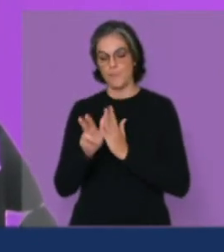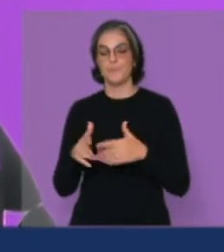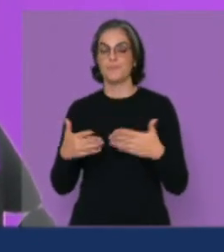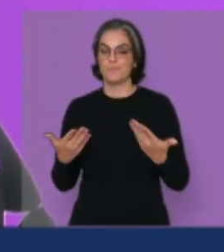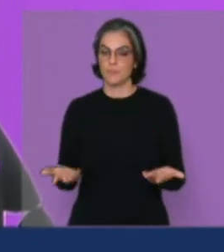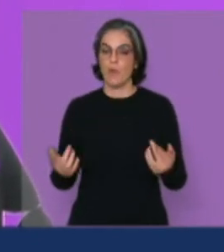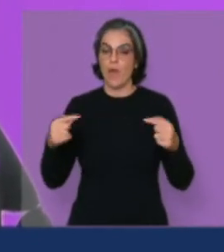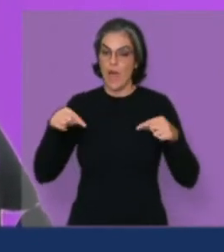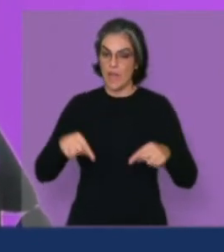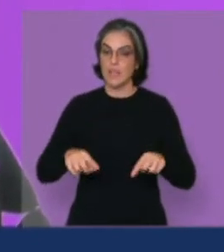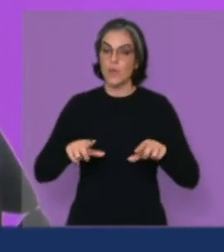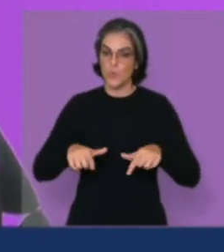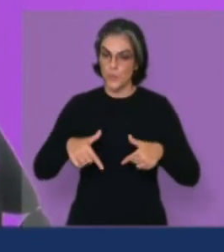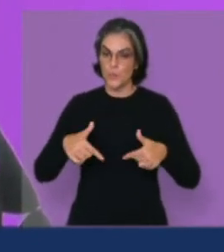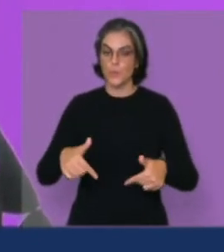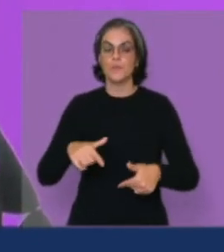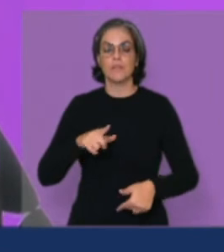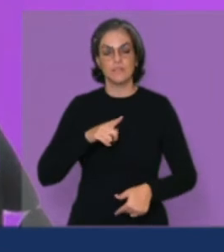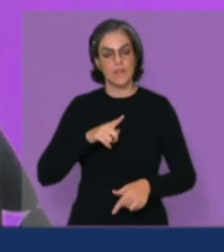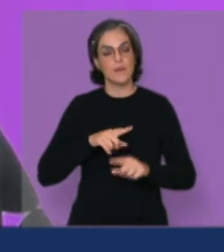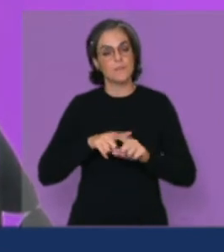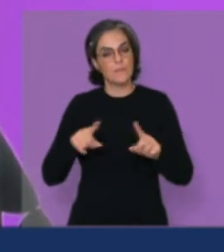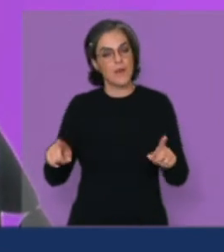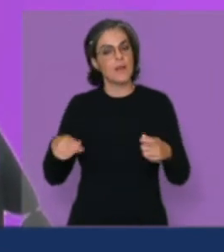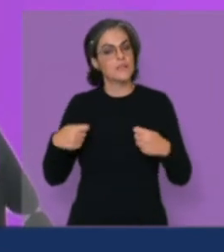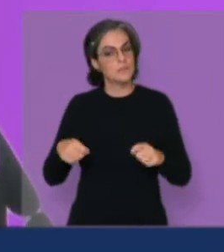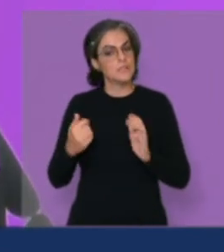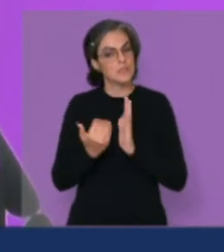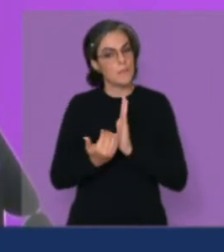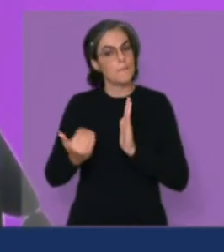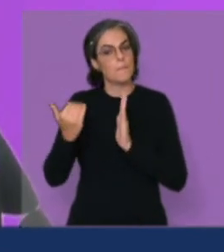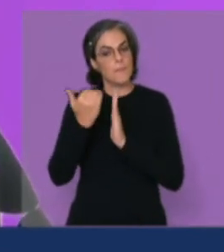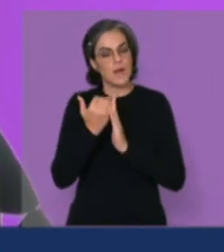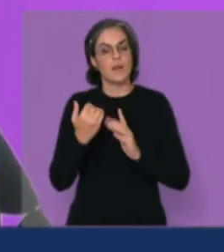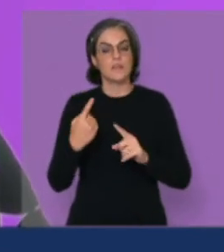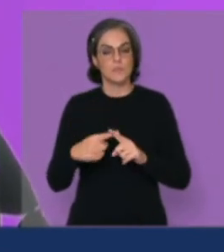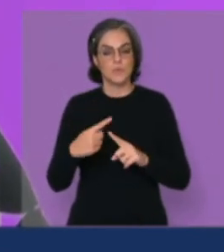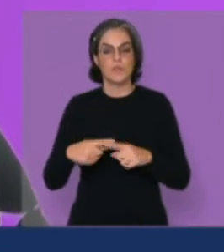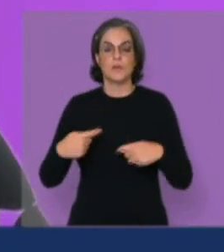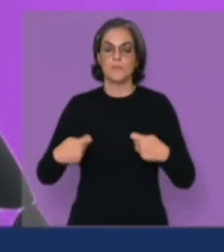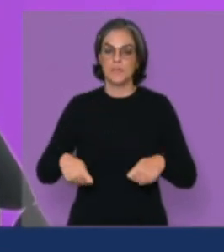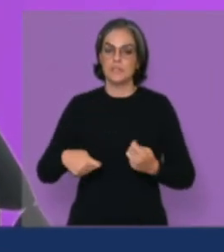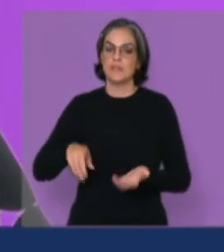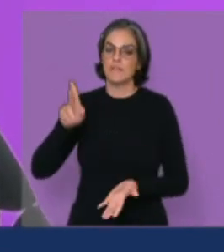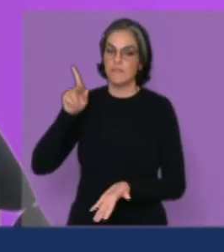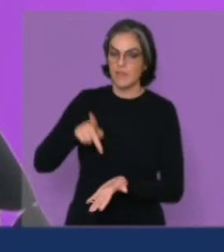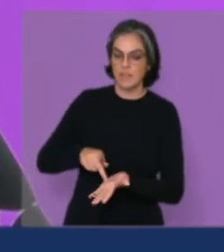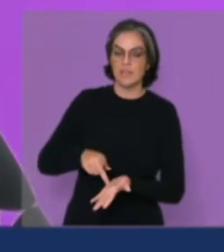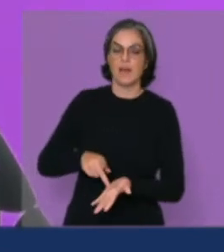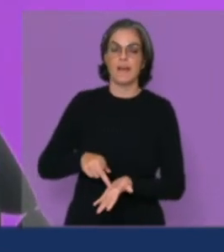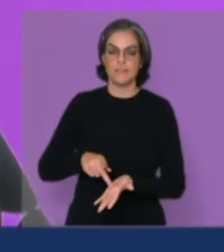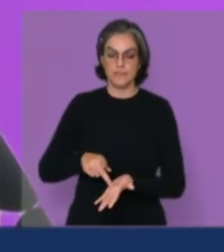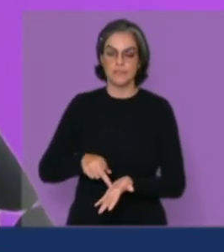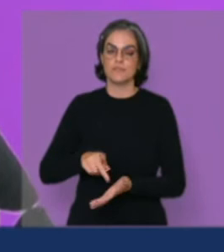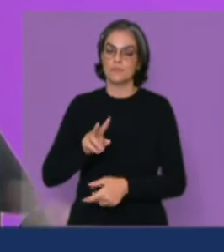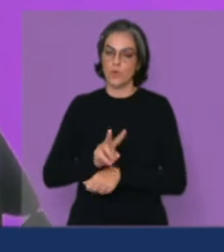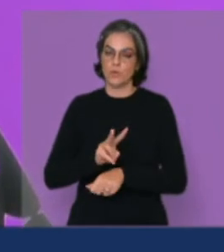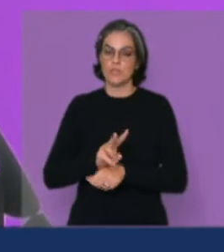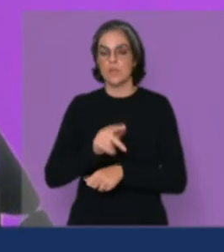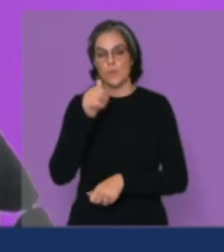MULHERES SÃO AGREGO AGREDIDAS, SÃO ATACADAS, E ESTE PARLAMENTO TEM TRABALHADO, MAS TEMOS QUE TRABALHAR MUITO MAIS QUE A MULHER REALMENTE TENHA SEU